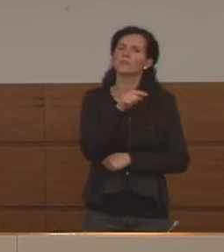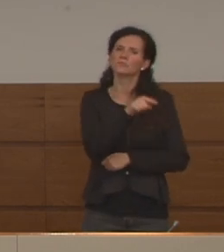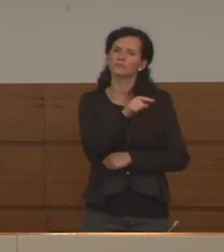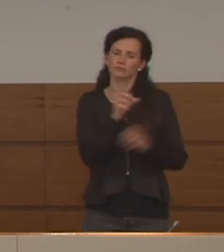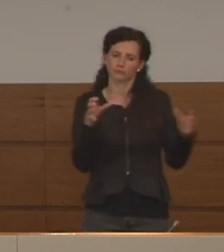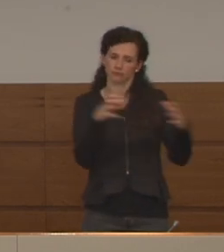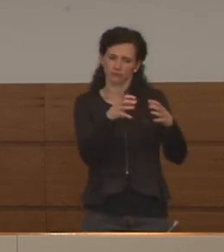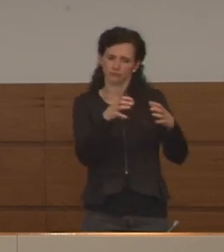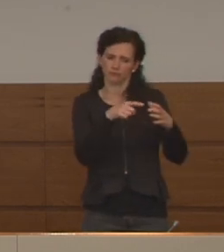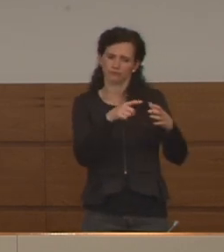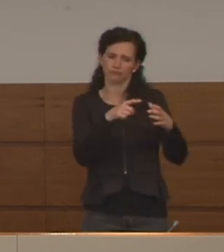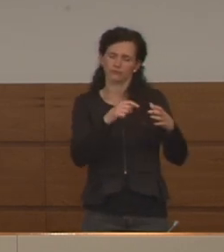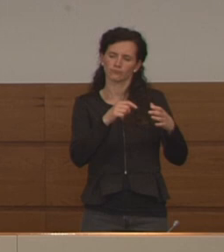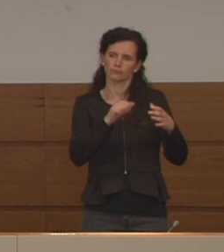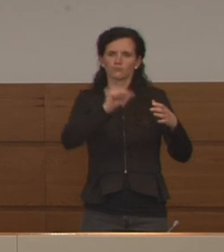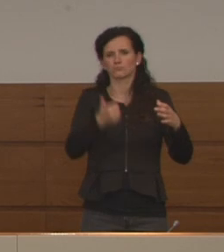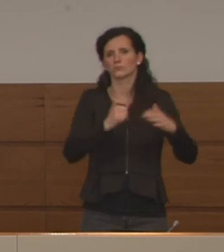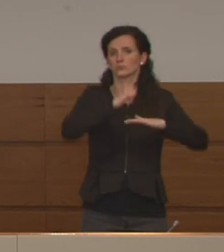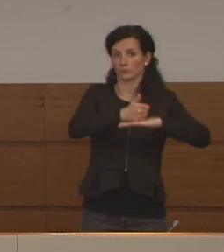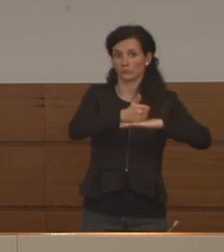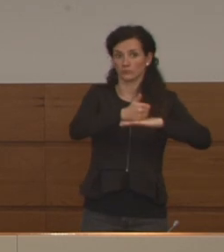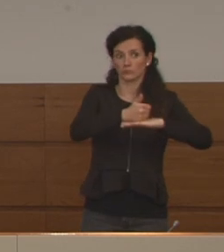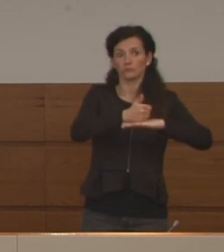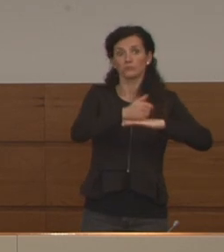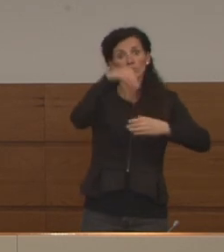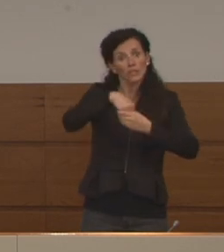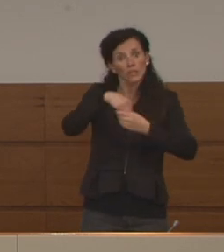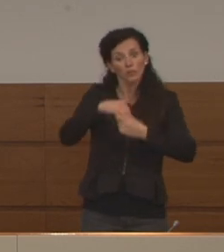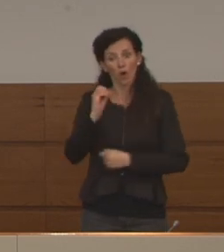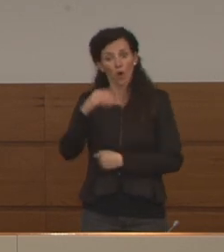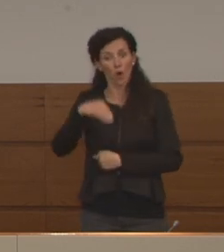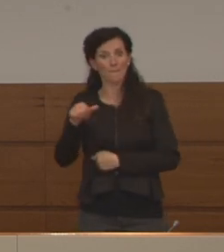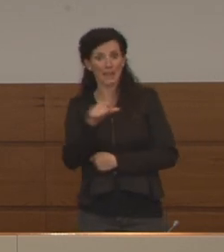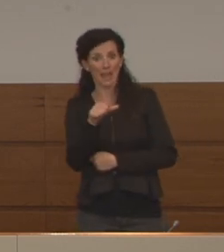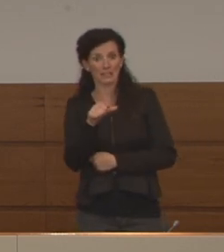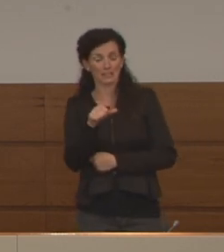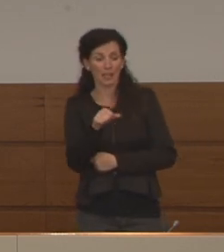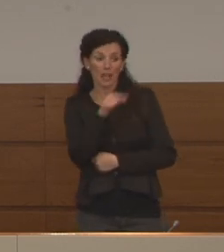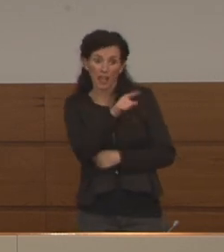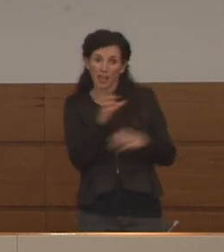a comando presso l'Agenzia e che lavorano perfettamente integrati col personale